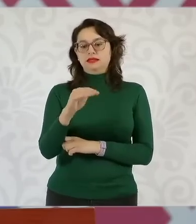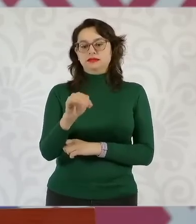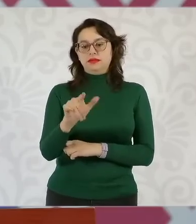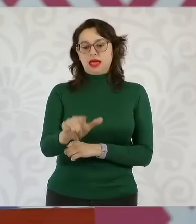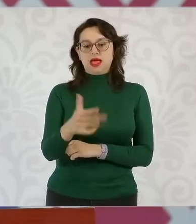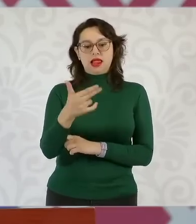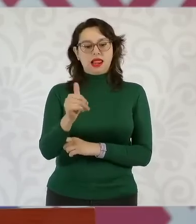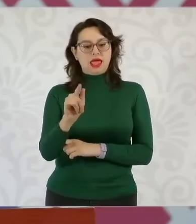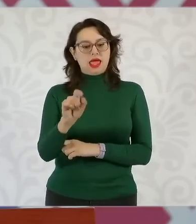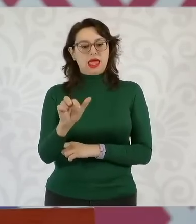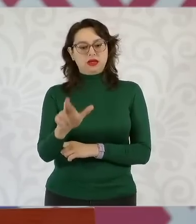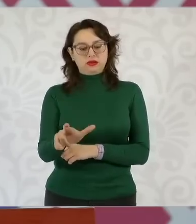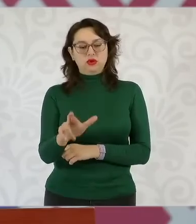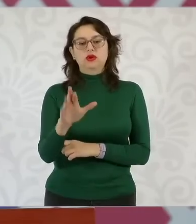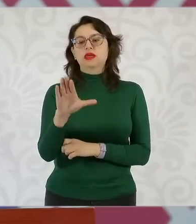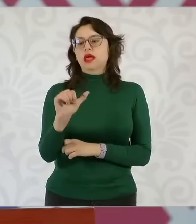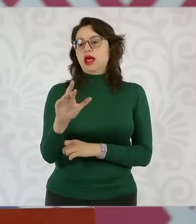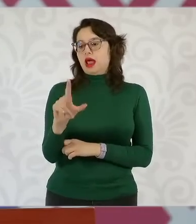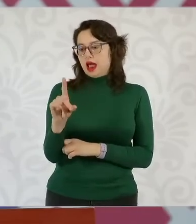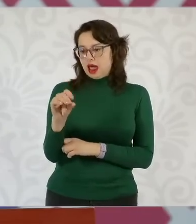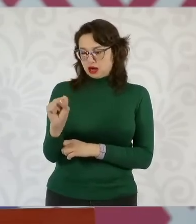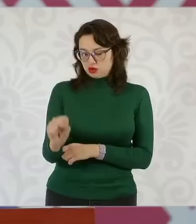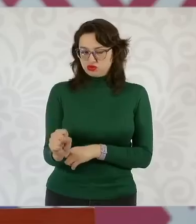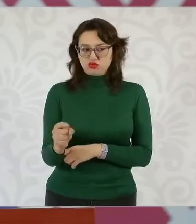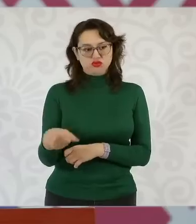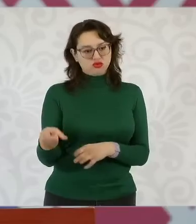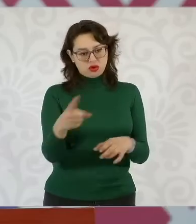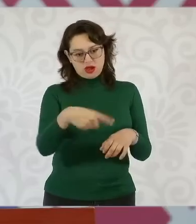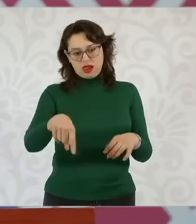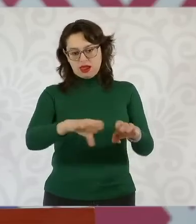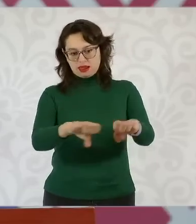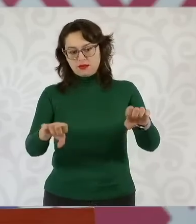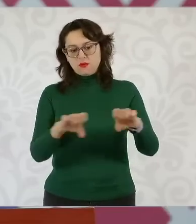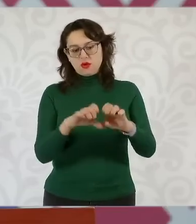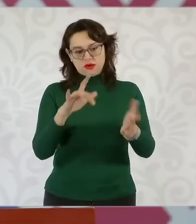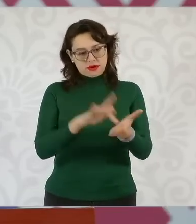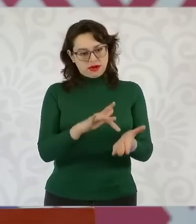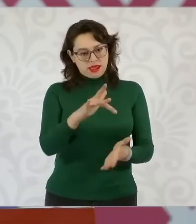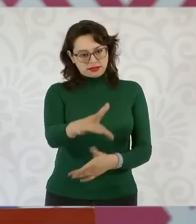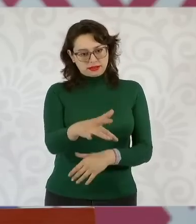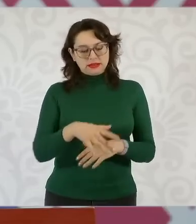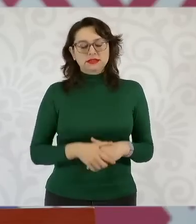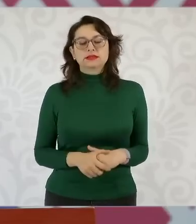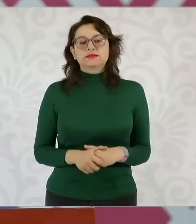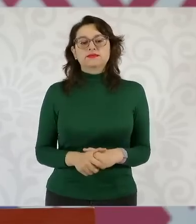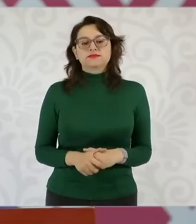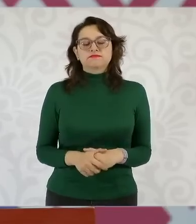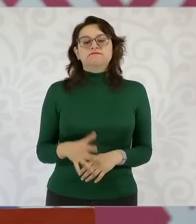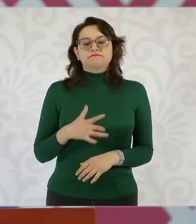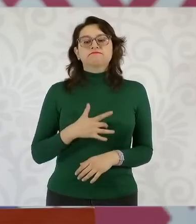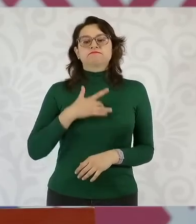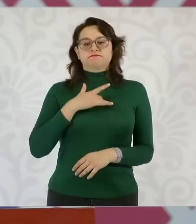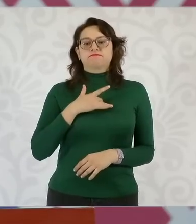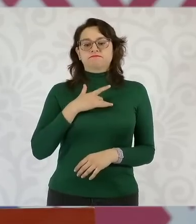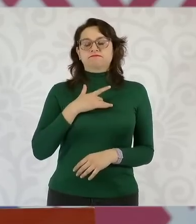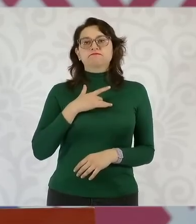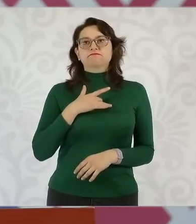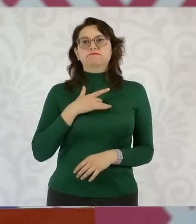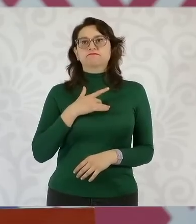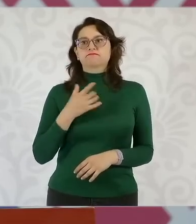Carlos Candelaria reitero que en Home Dipo creemos y estamos comprometidos con México con su gente